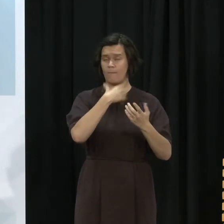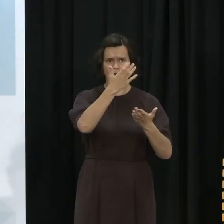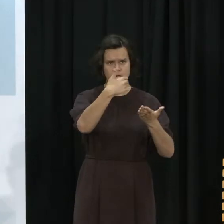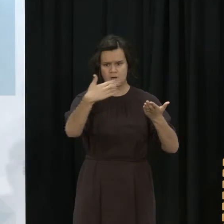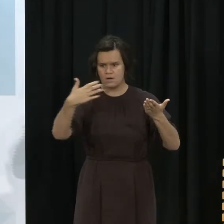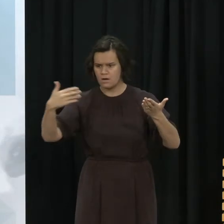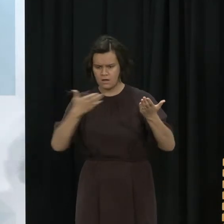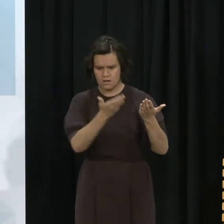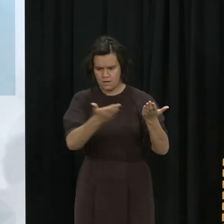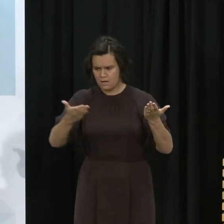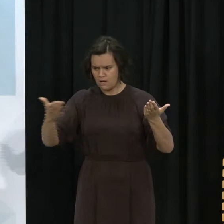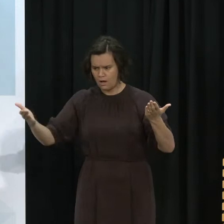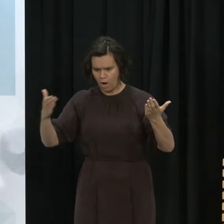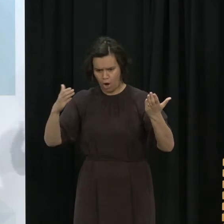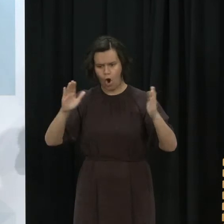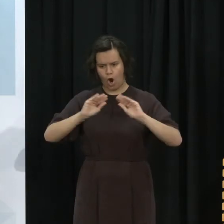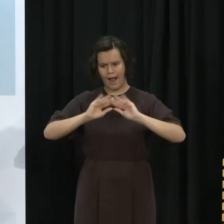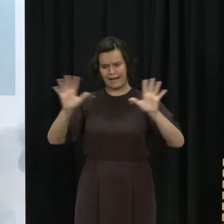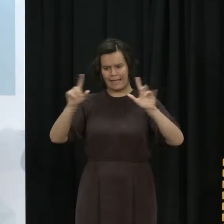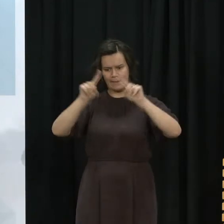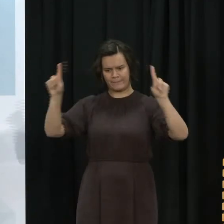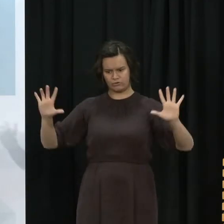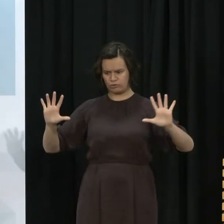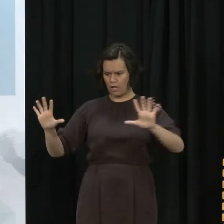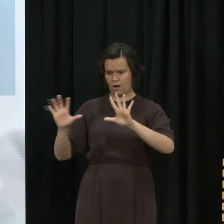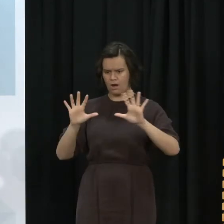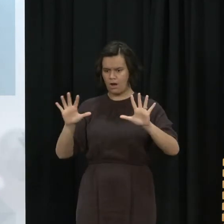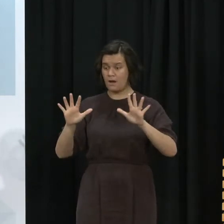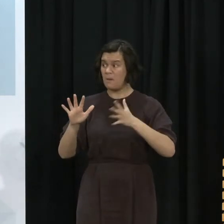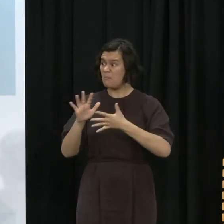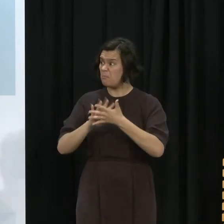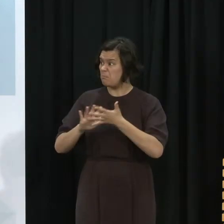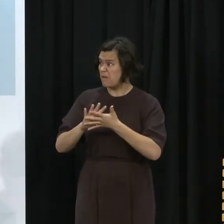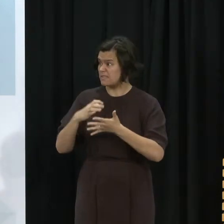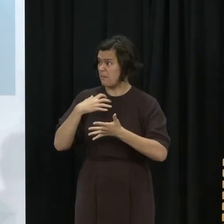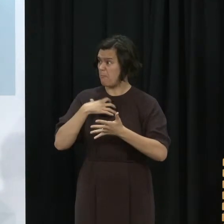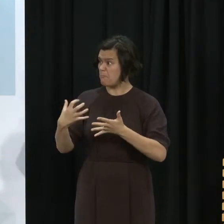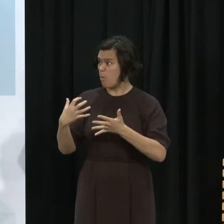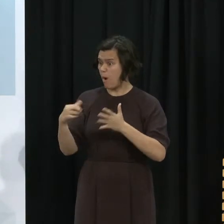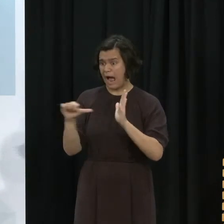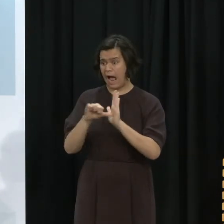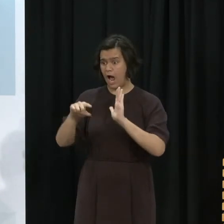(Kare e rangona) te